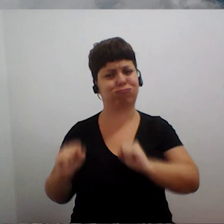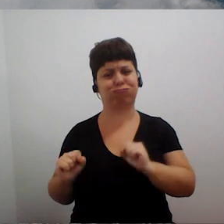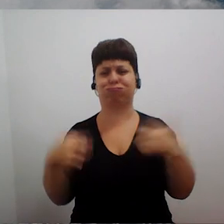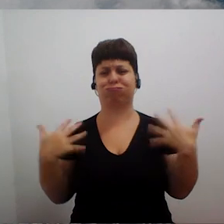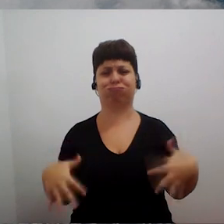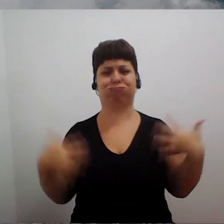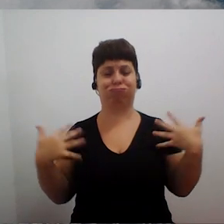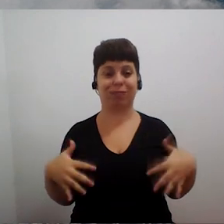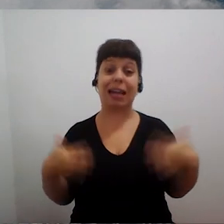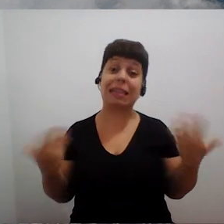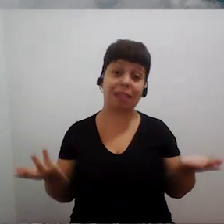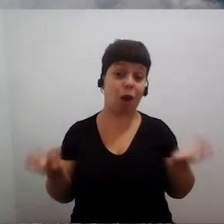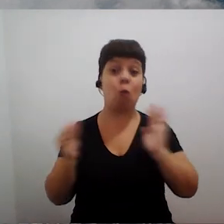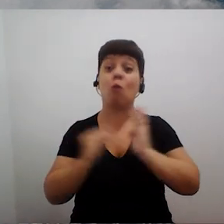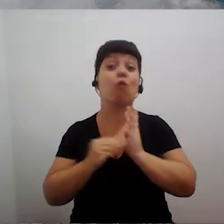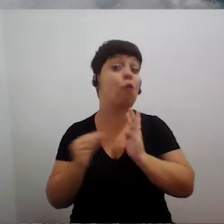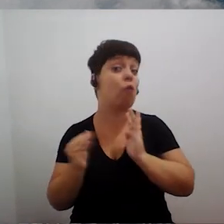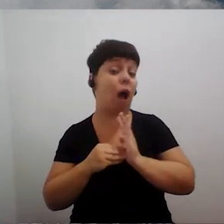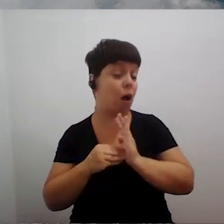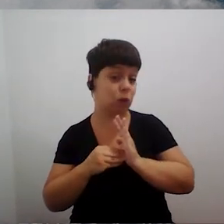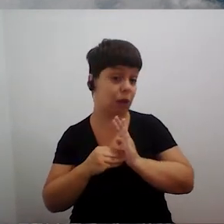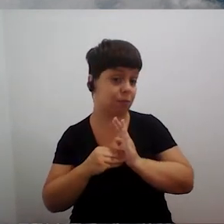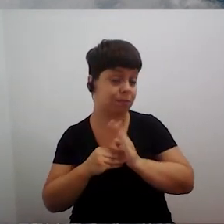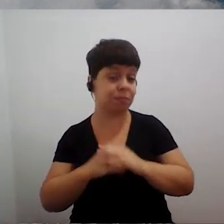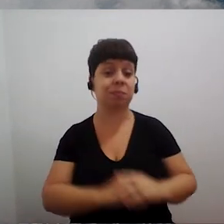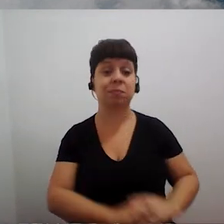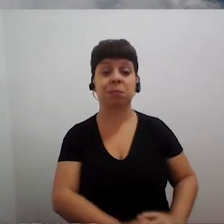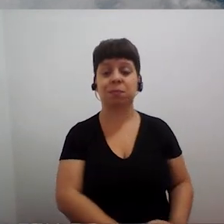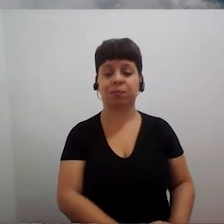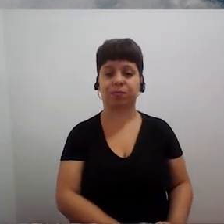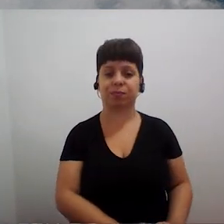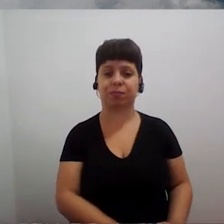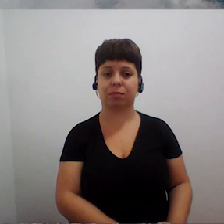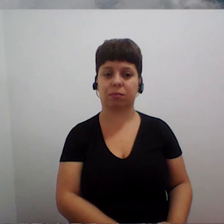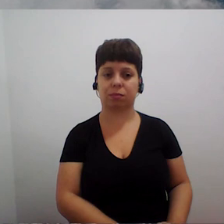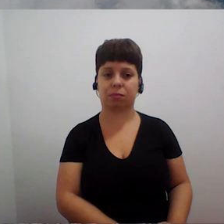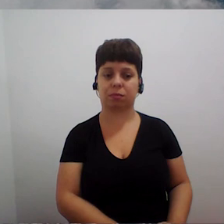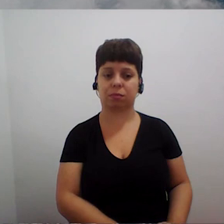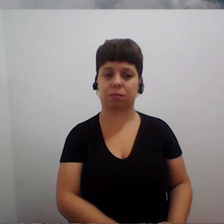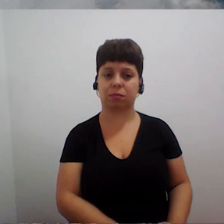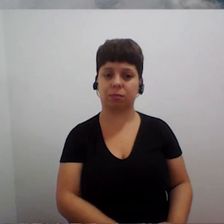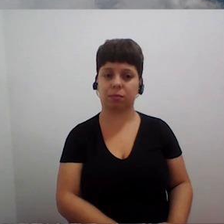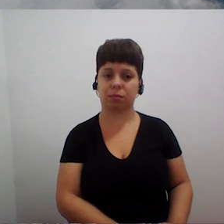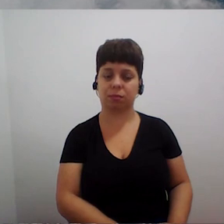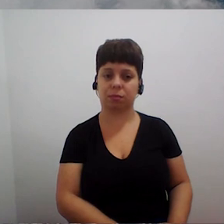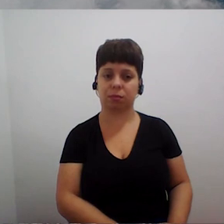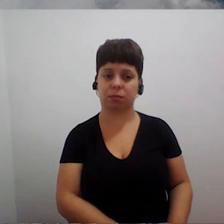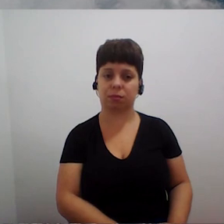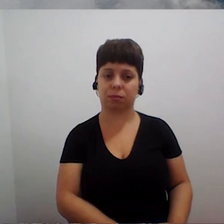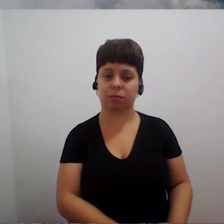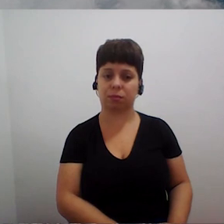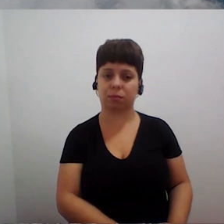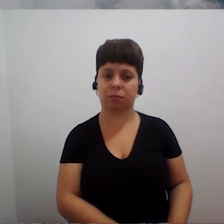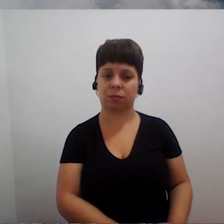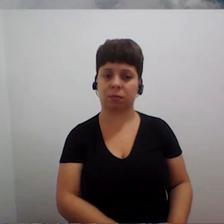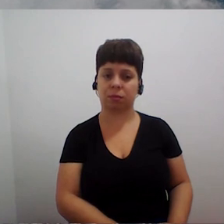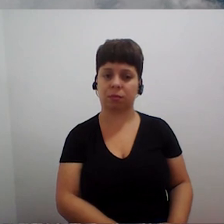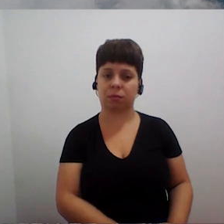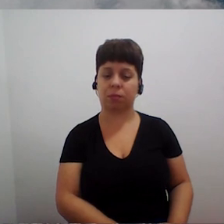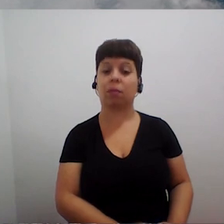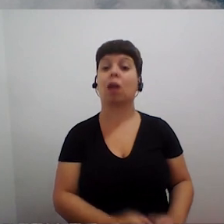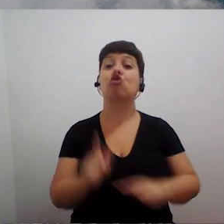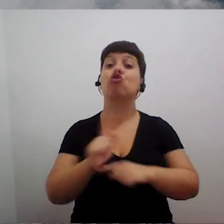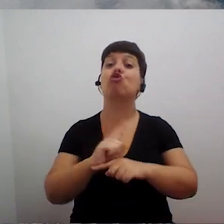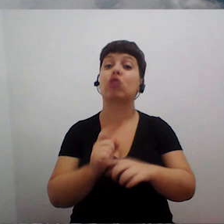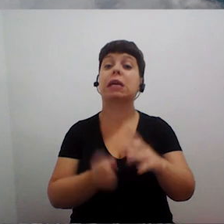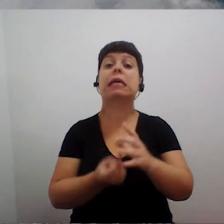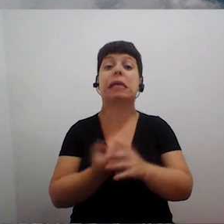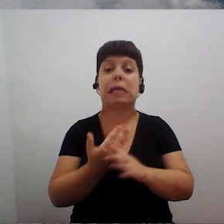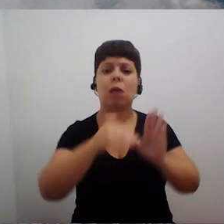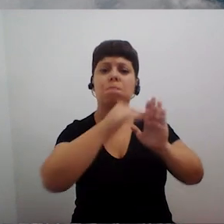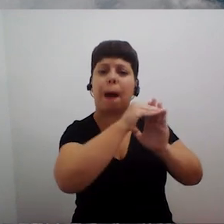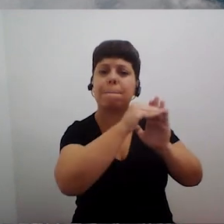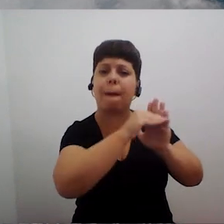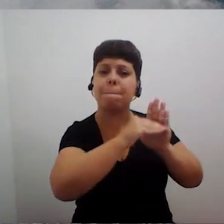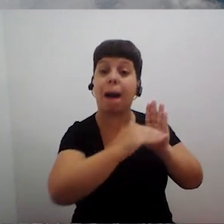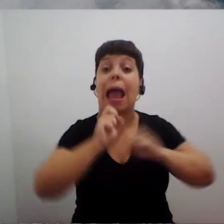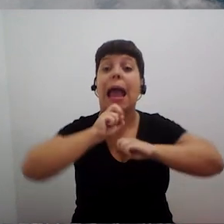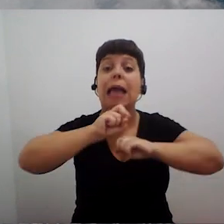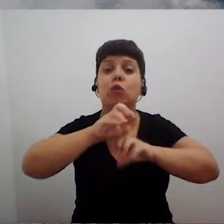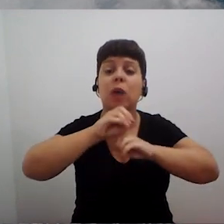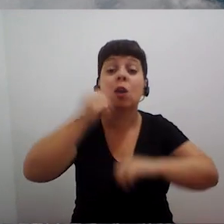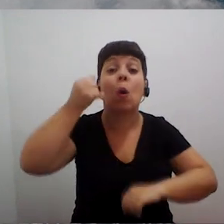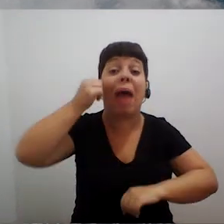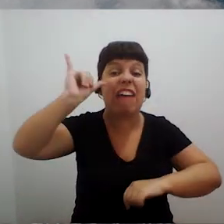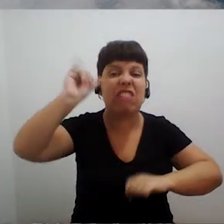então o que falta é ter uns gestores que criem um programa de educação para que ela não seja perdida